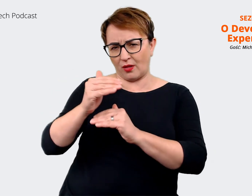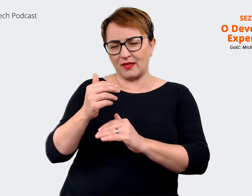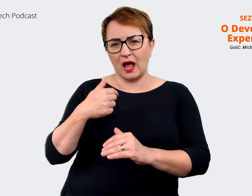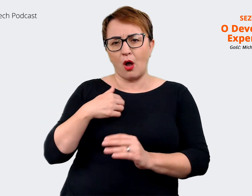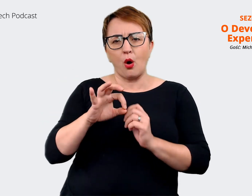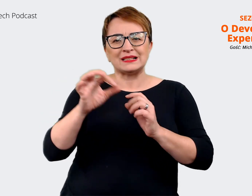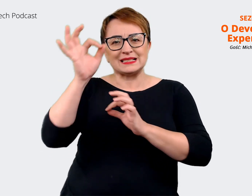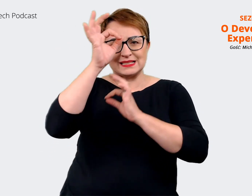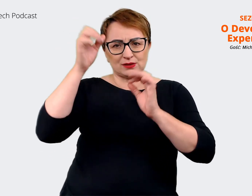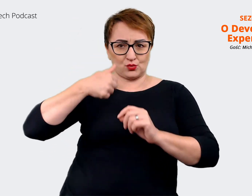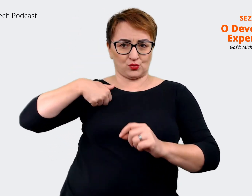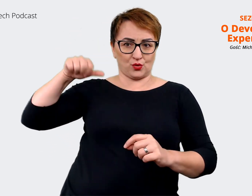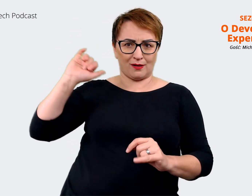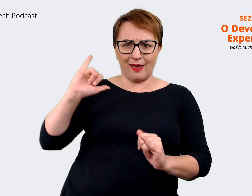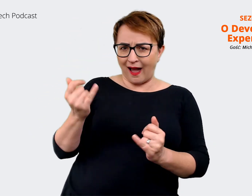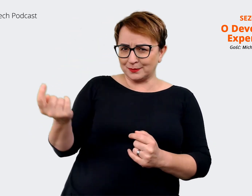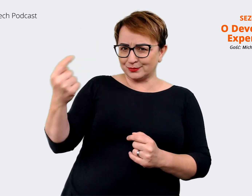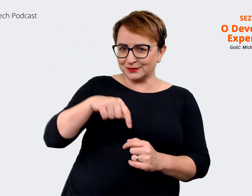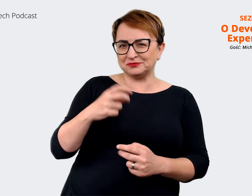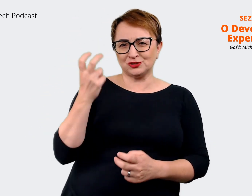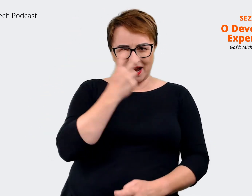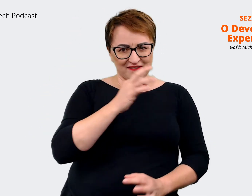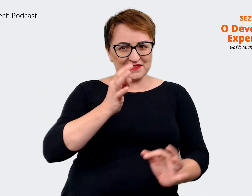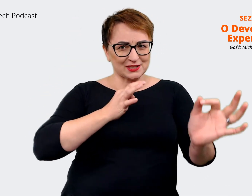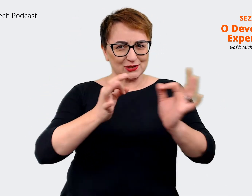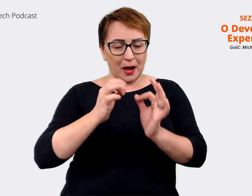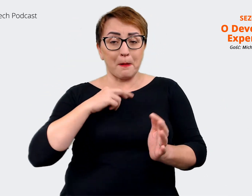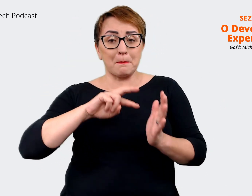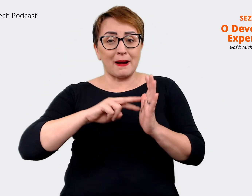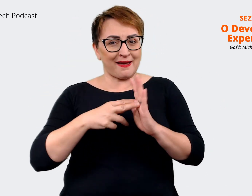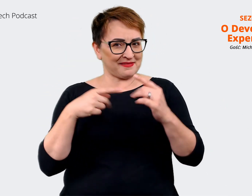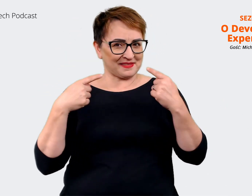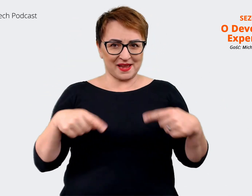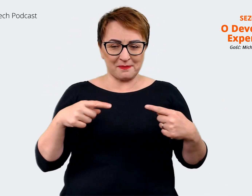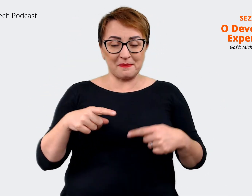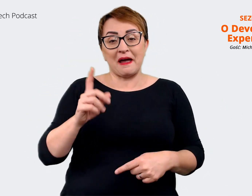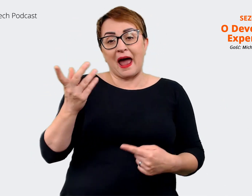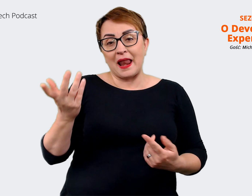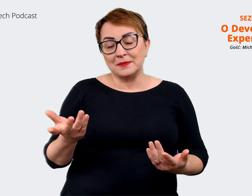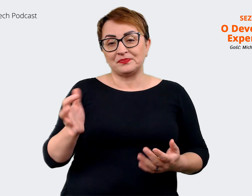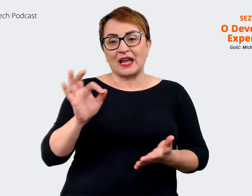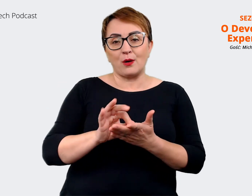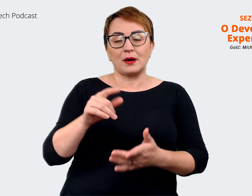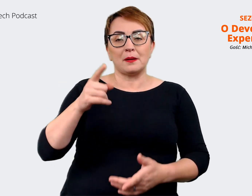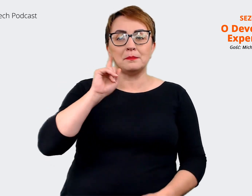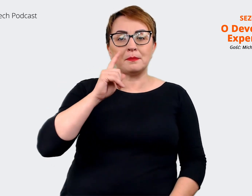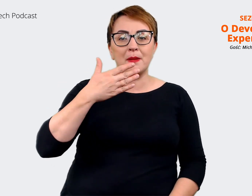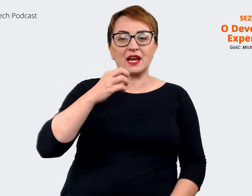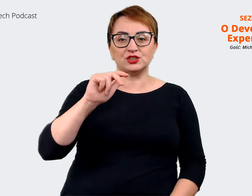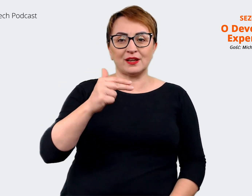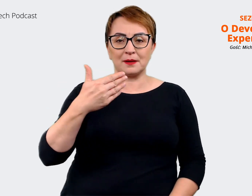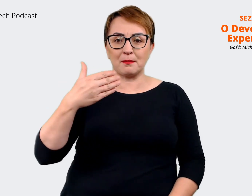roku. Jak trafiłem? W sumie ciekawa historia, bo nie planowałem, ale gdzieś tam Marcin Mazurek,